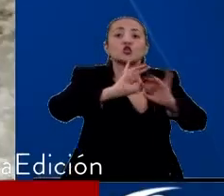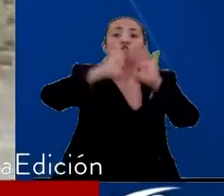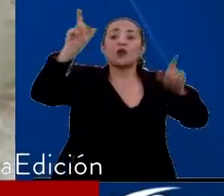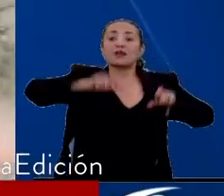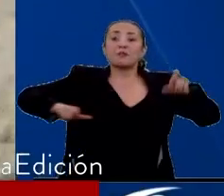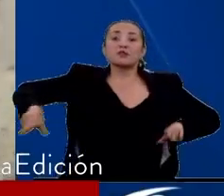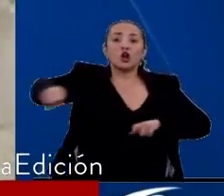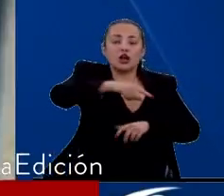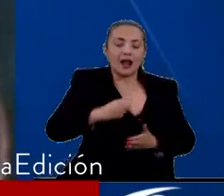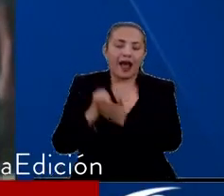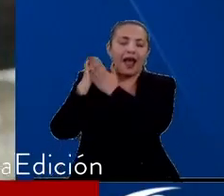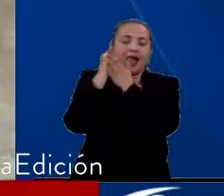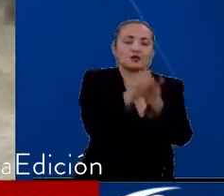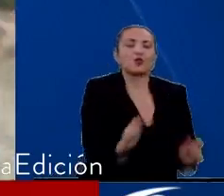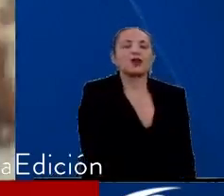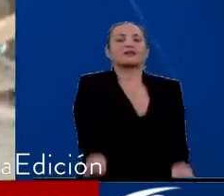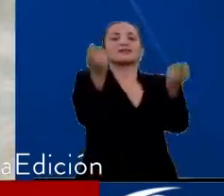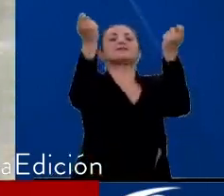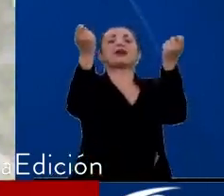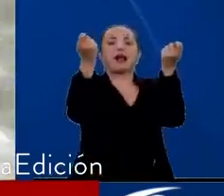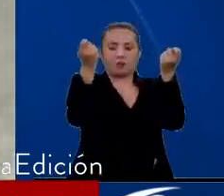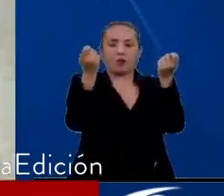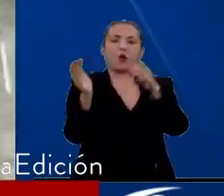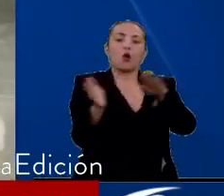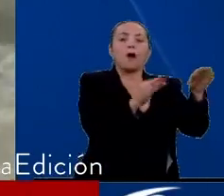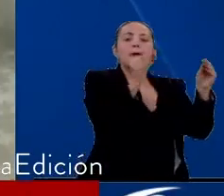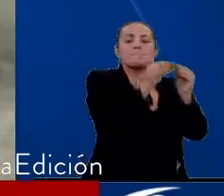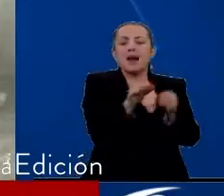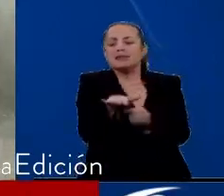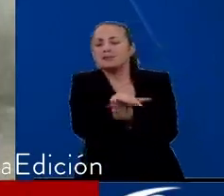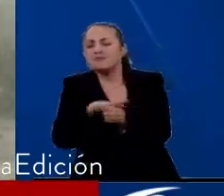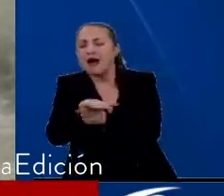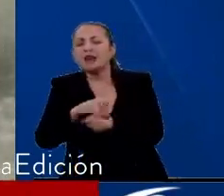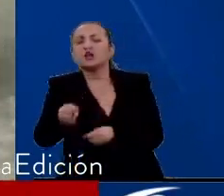accidentalmente a un canal y fue arrastrado varios metros por la